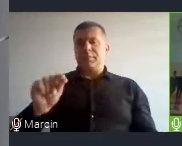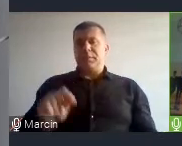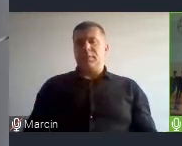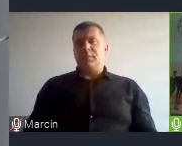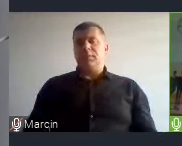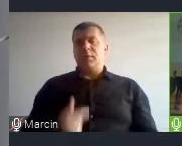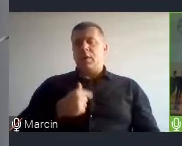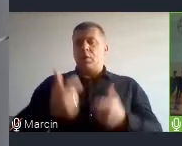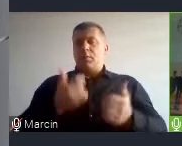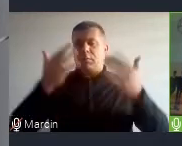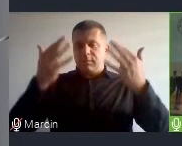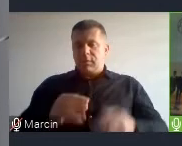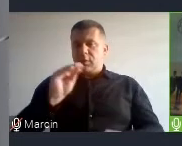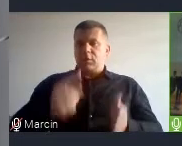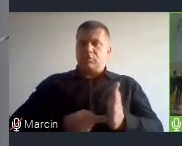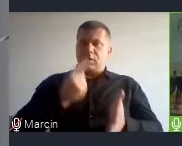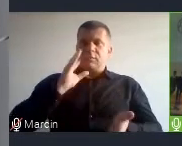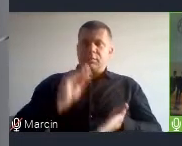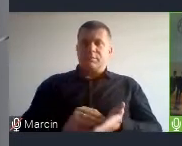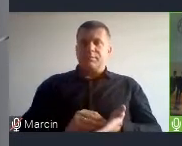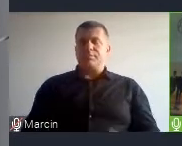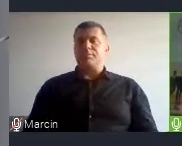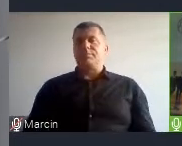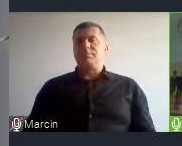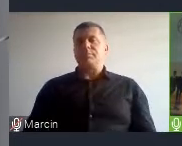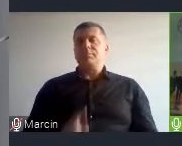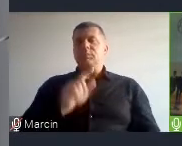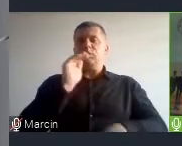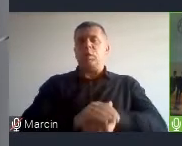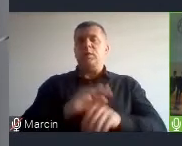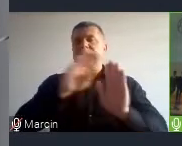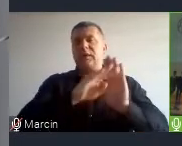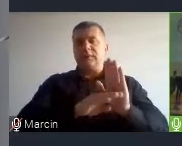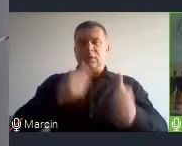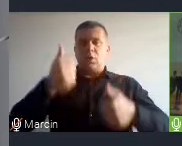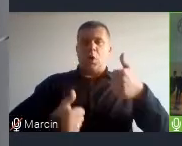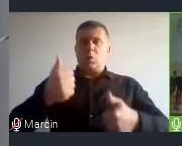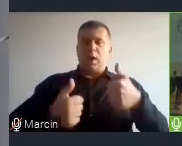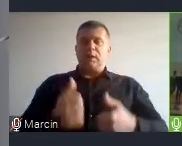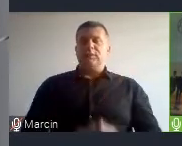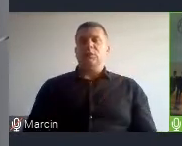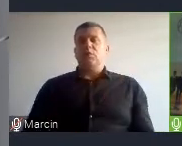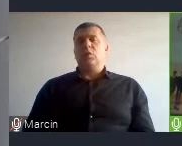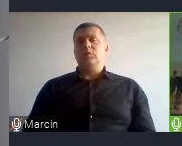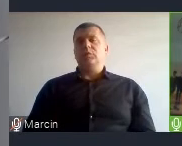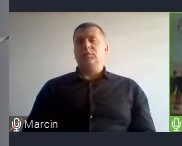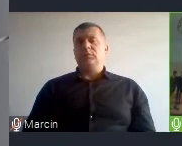kiedy nie będziemy stosować tych trybów PZP, będziemy szacować jeszcze raz w podmiocie publicznym,